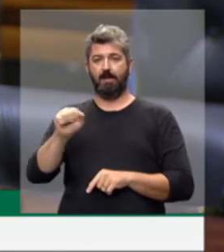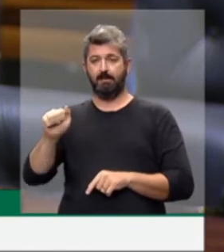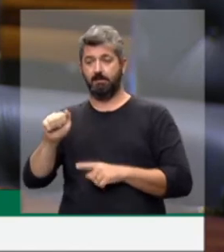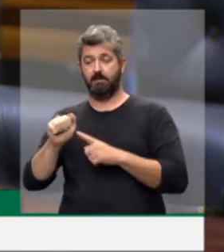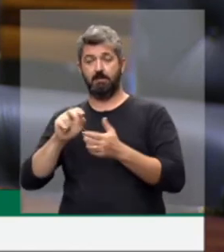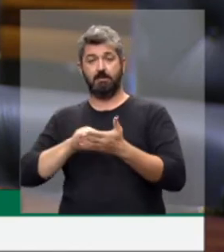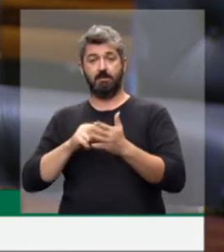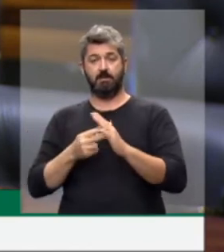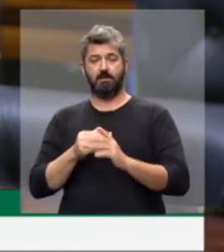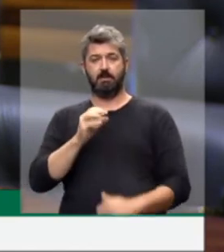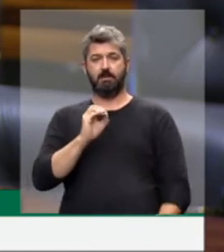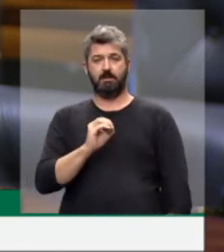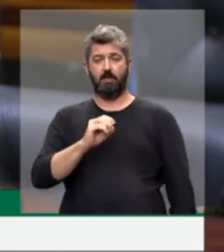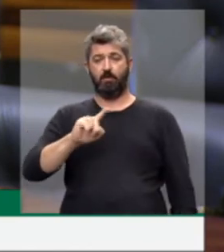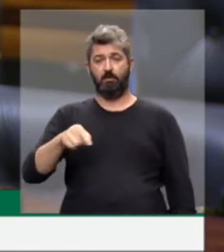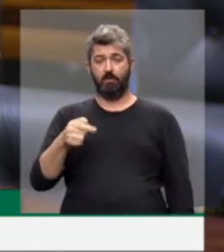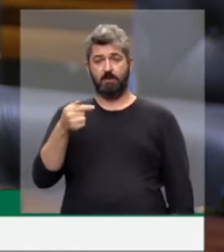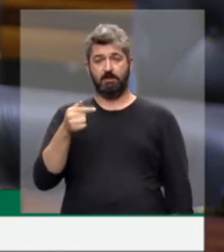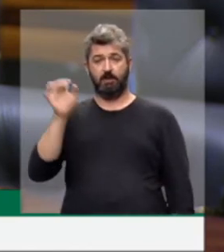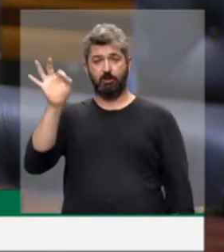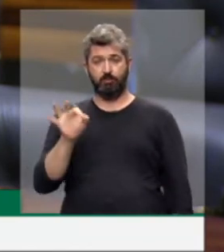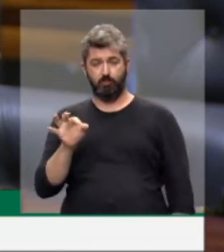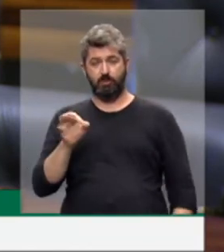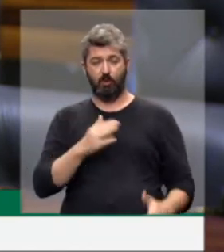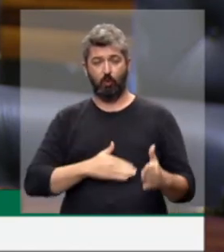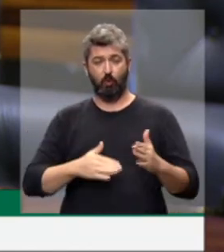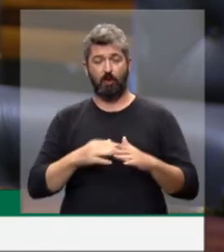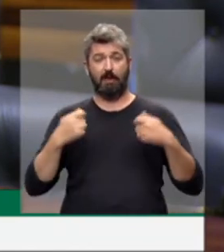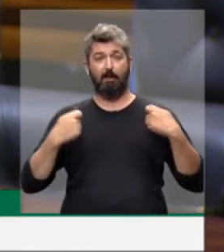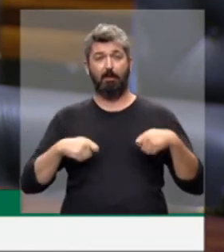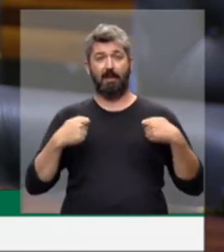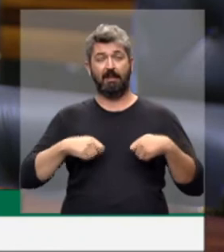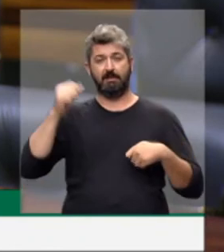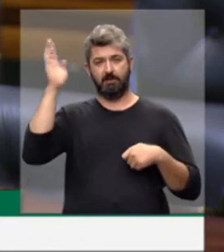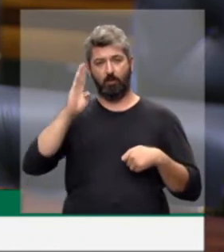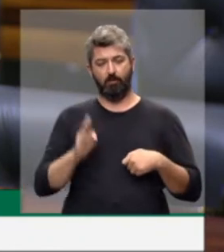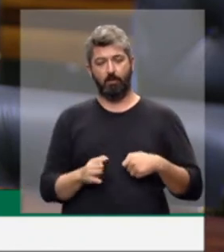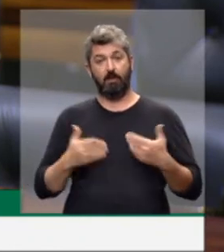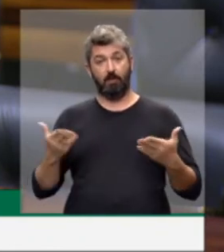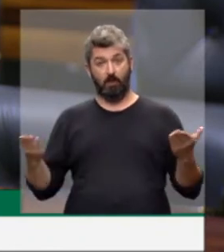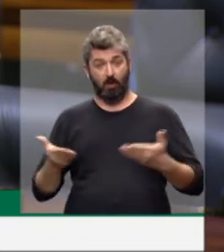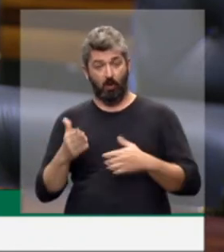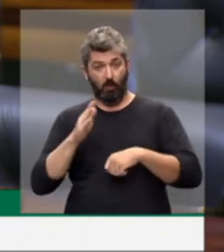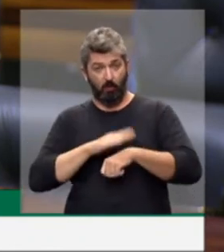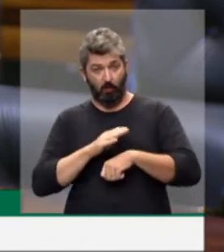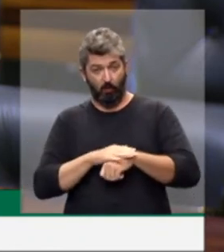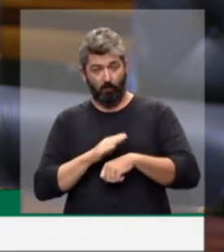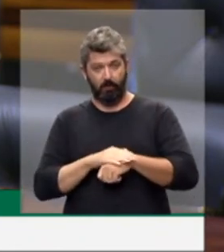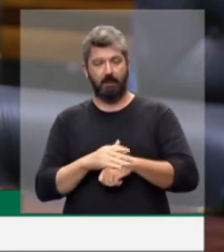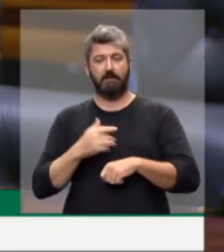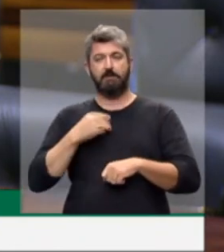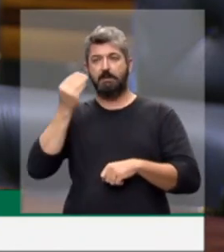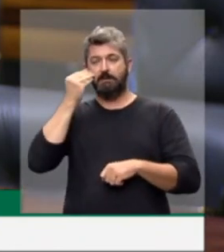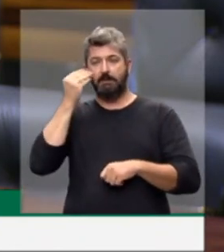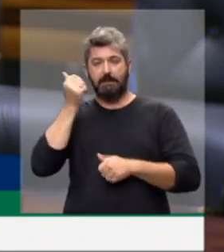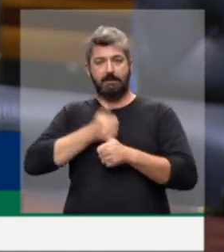O, TANTO DA ENERGIA FOTOVOLTAICA, EÓ LICA, OU ENERGIA PELA BIOMASSA, REPRESENTA 0.7% DE TODA A DEMANDA NACIONAL, ENTÃO NO